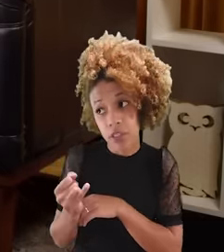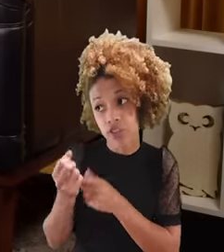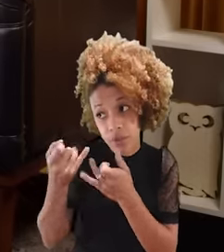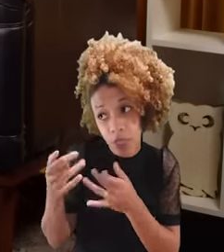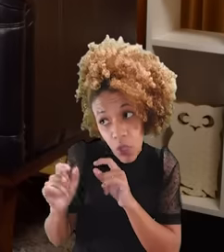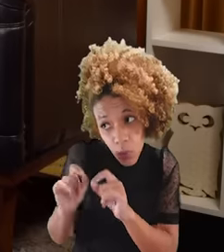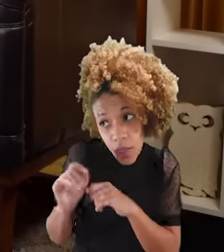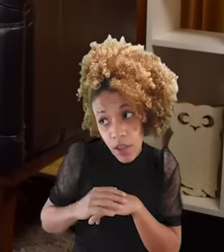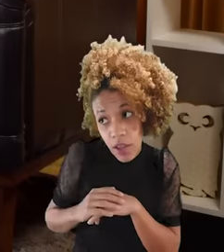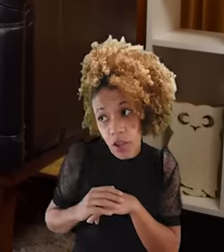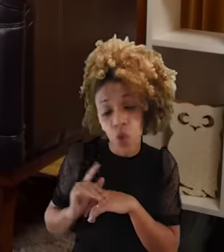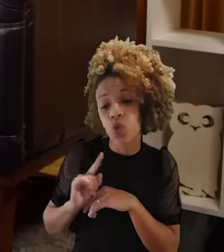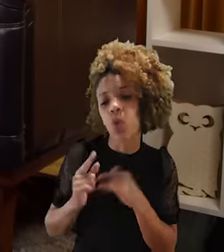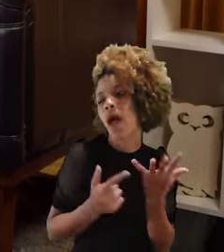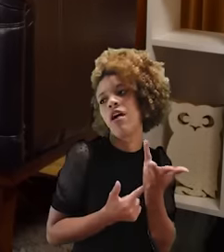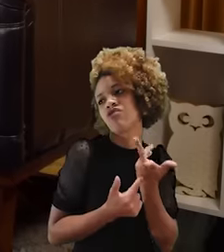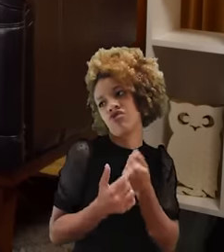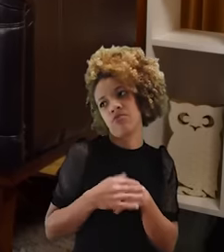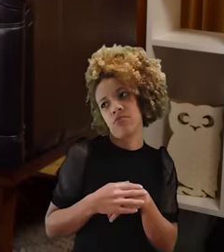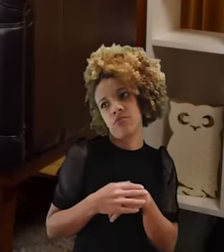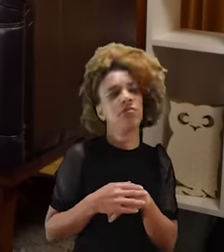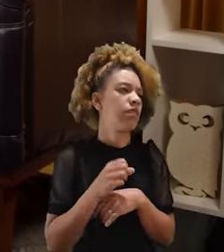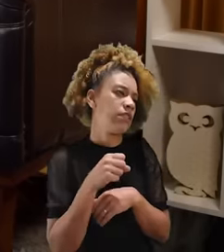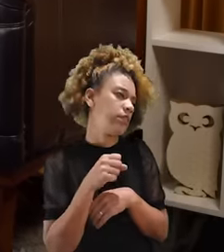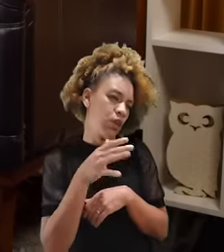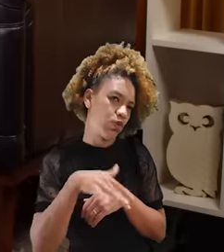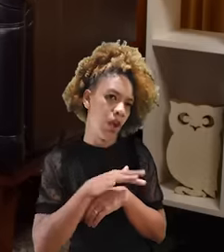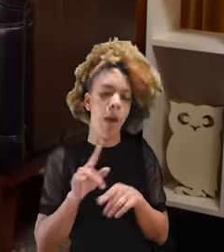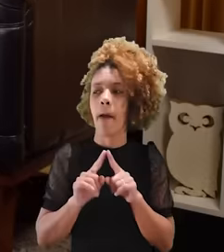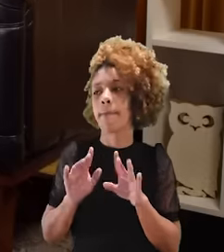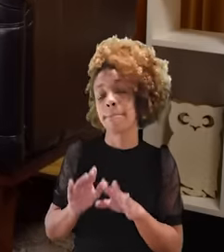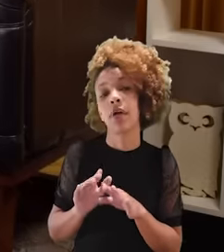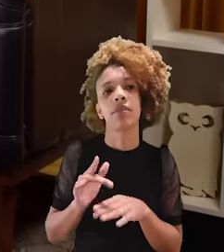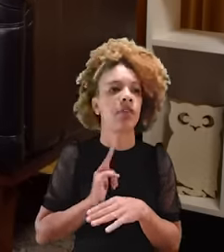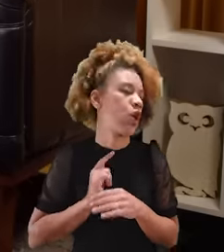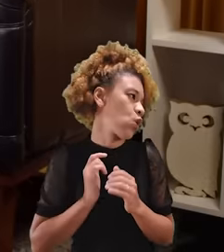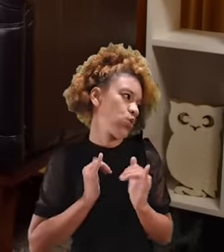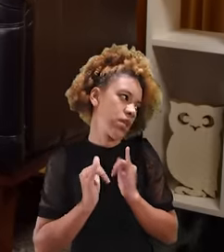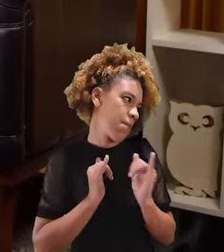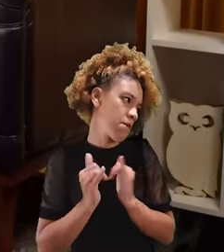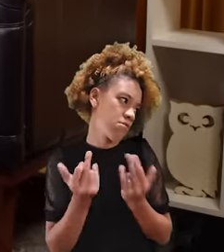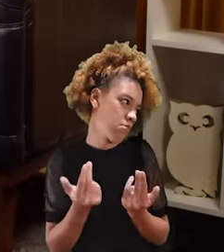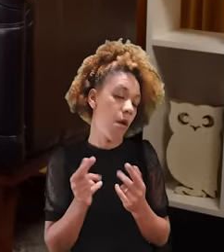isso não é uma coisa da classe artística Claro claro assim Como as pess camiros mesmaa tem muito